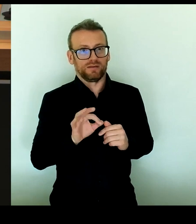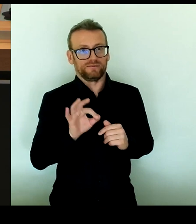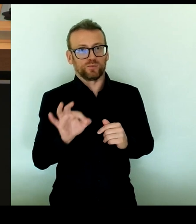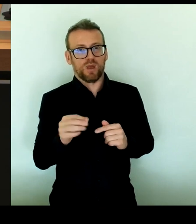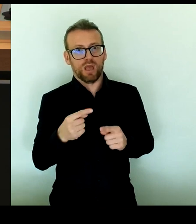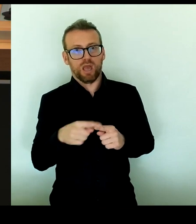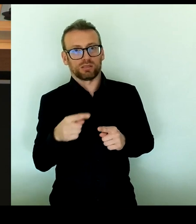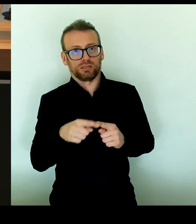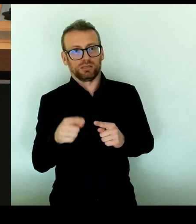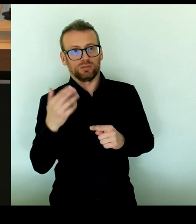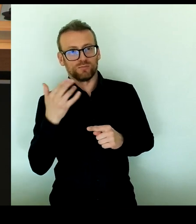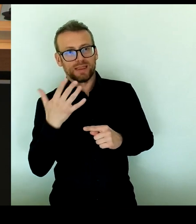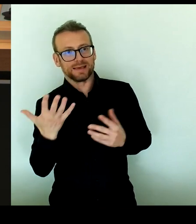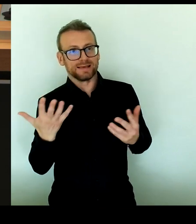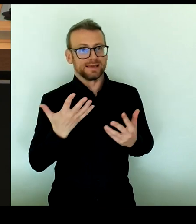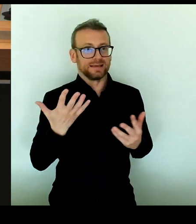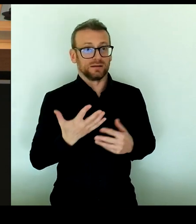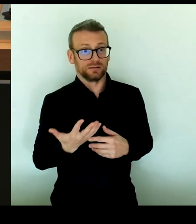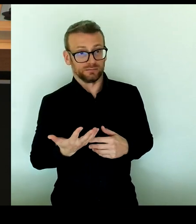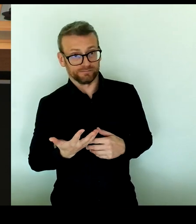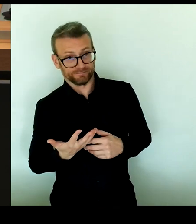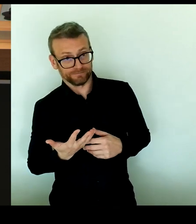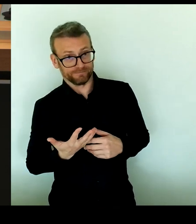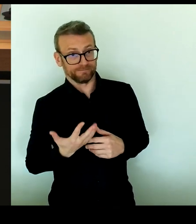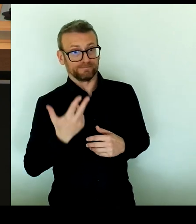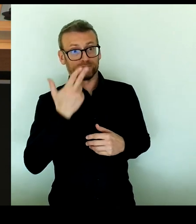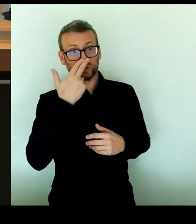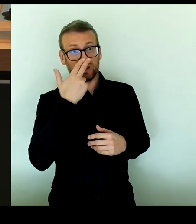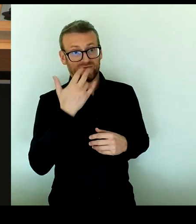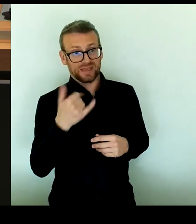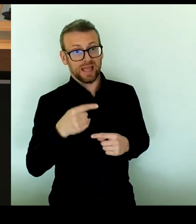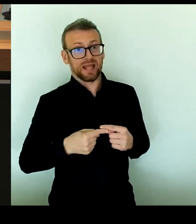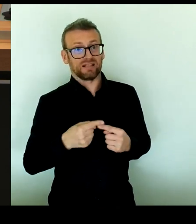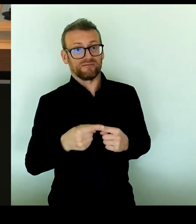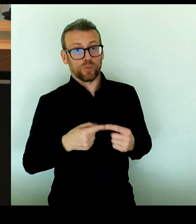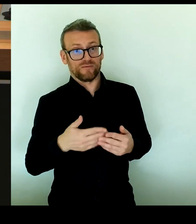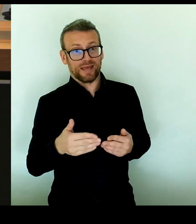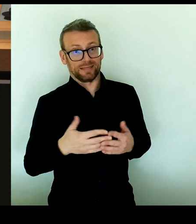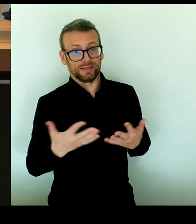Begehrlichkeiten sind schon angedeutet. Es ist Zeit, die Kleingärten in Schutz zu nehmen.